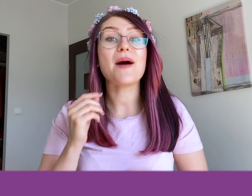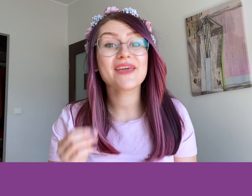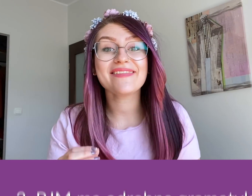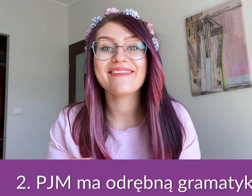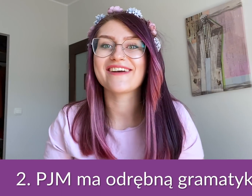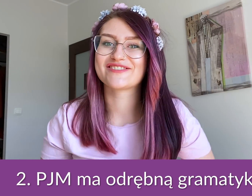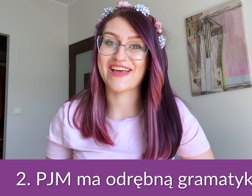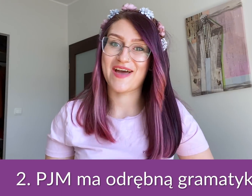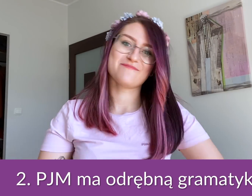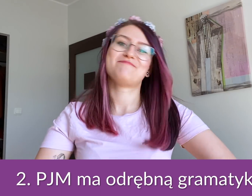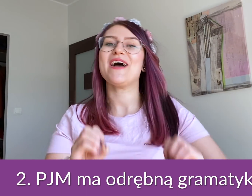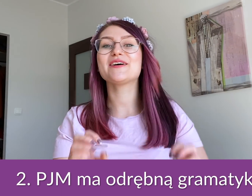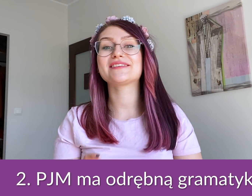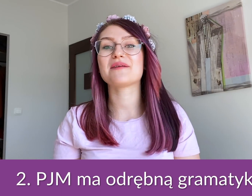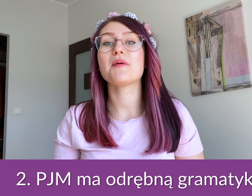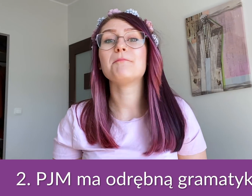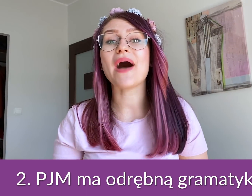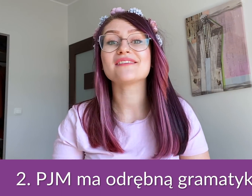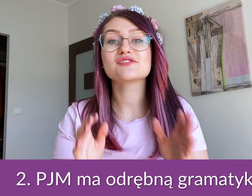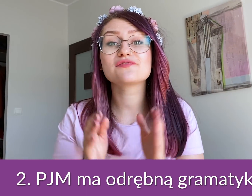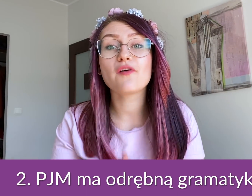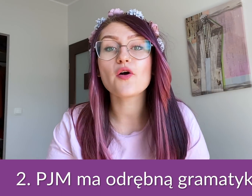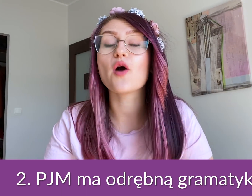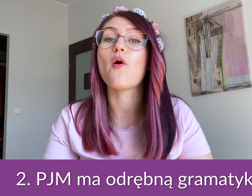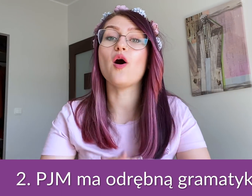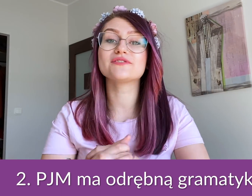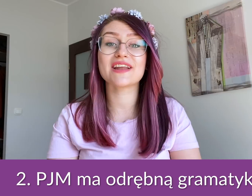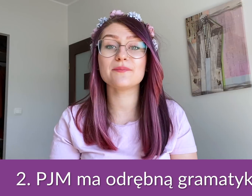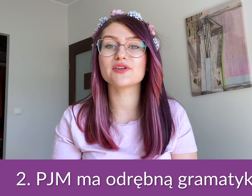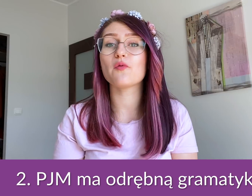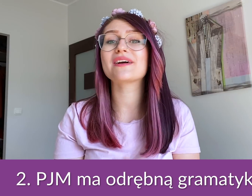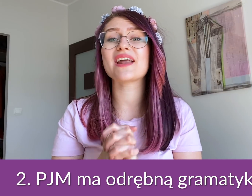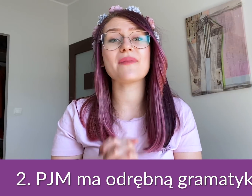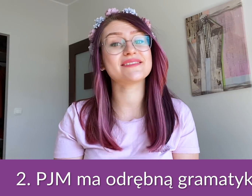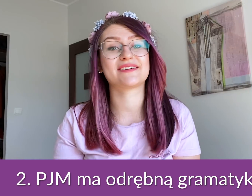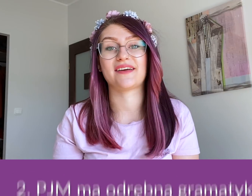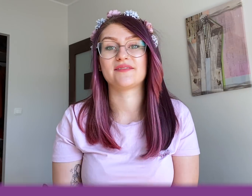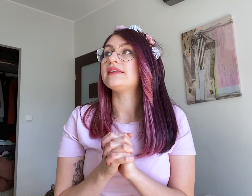Pamiętaj, ze PJM ma swoją, odrębną gramatykę.